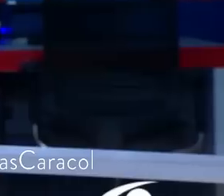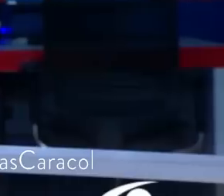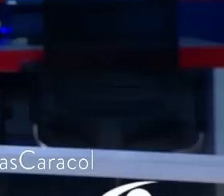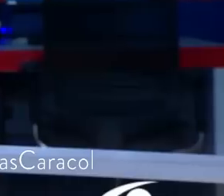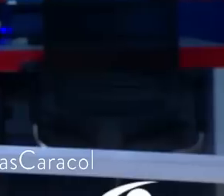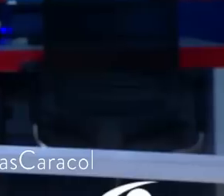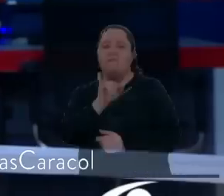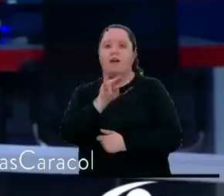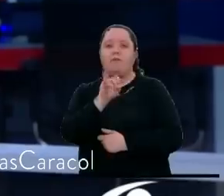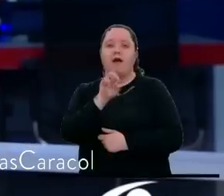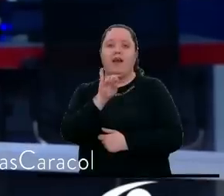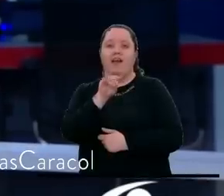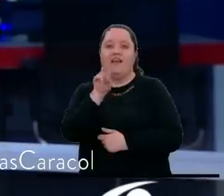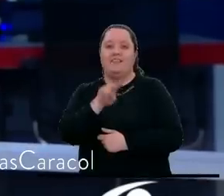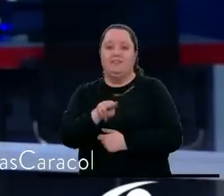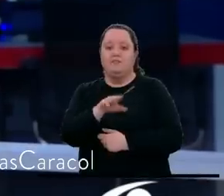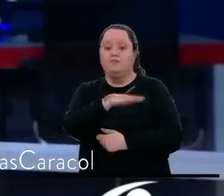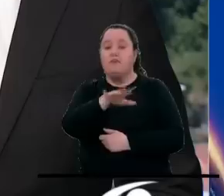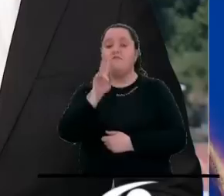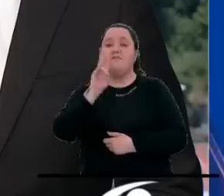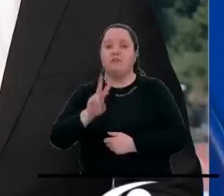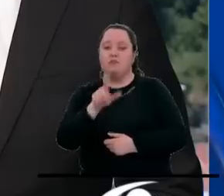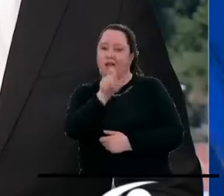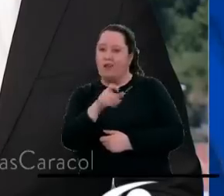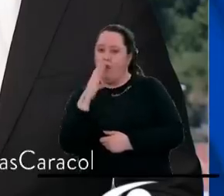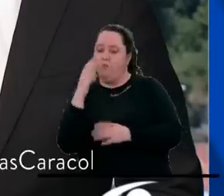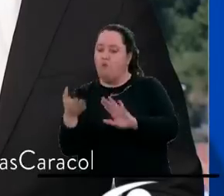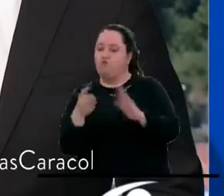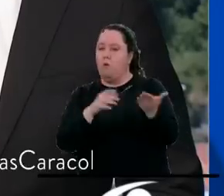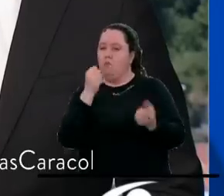))) las agencias de inteligencia